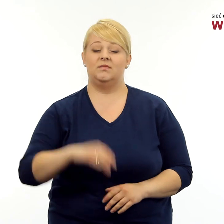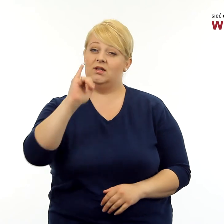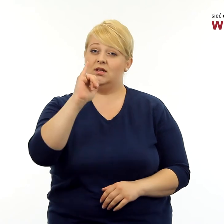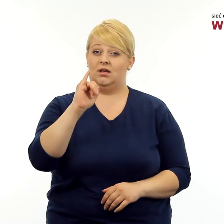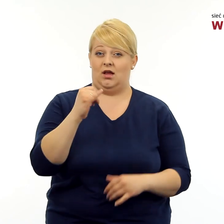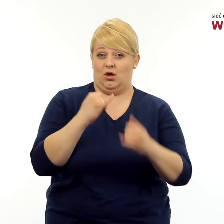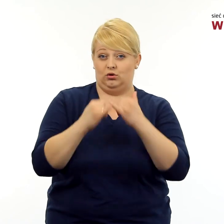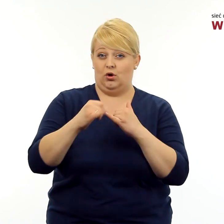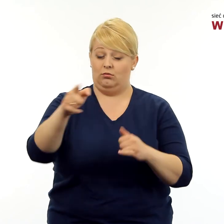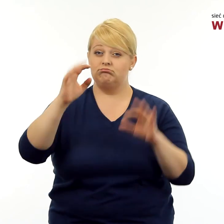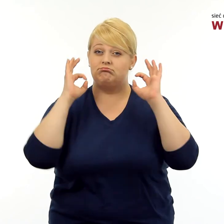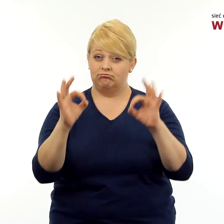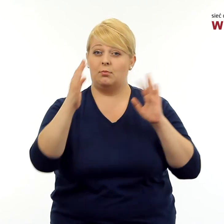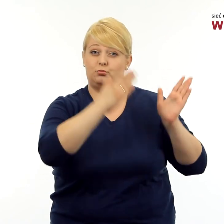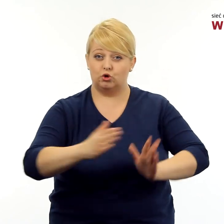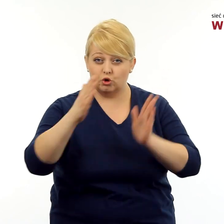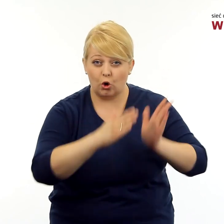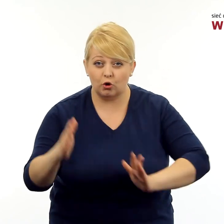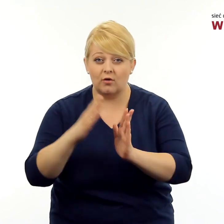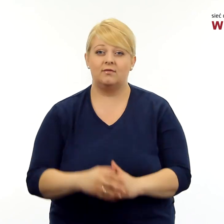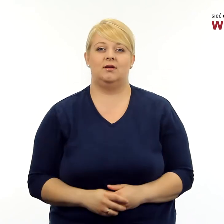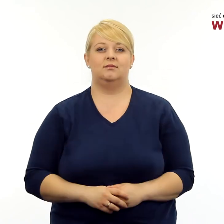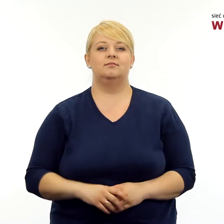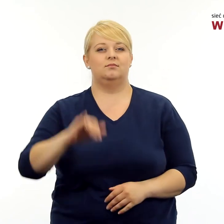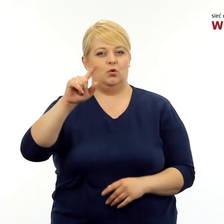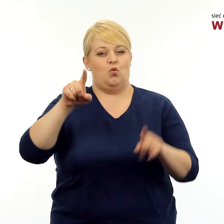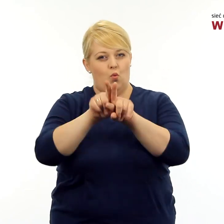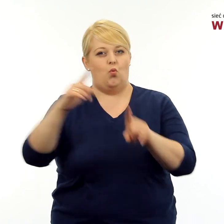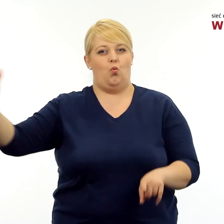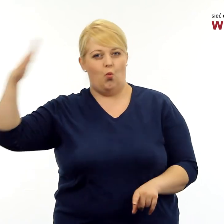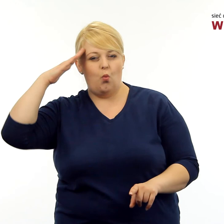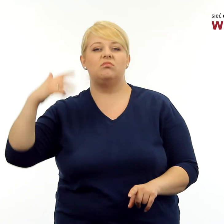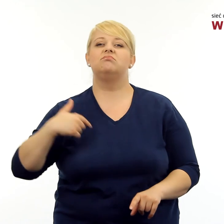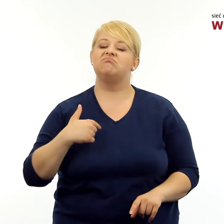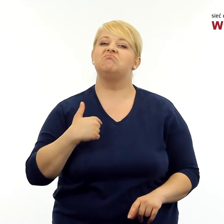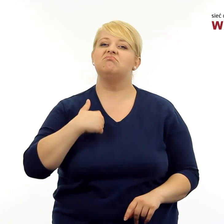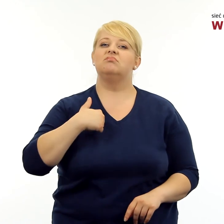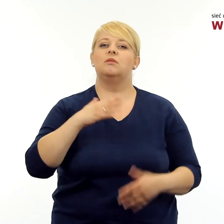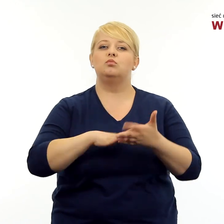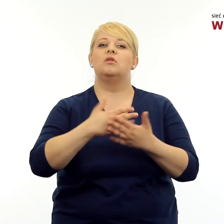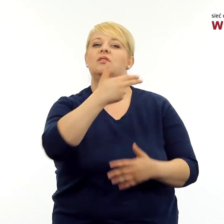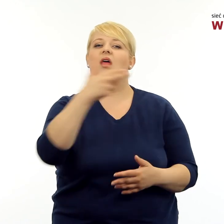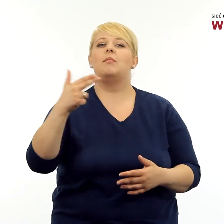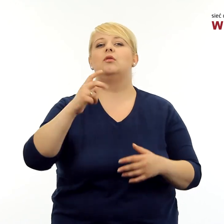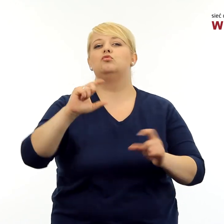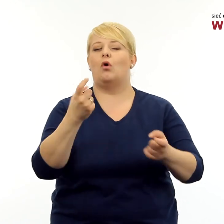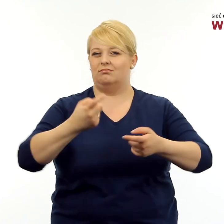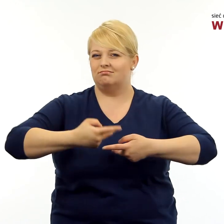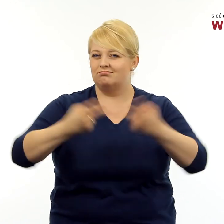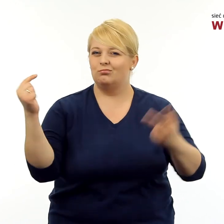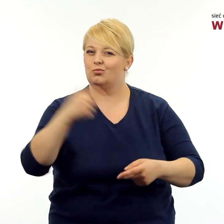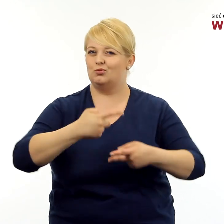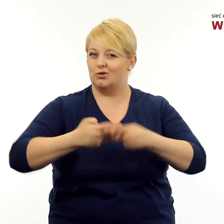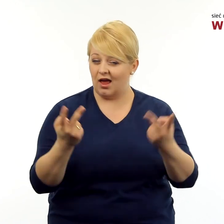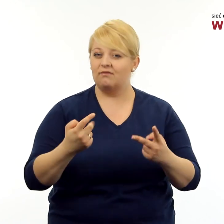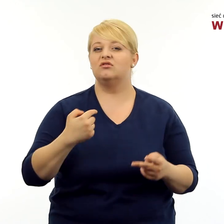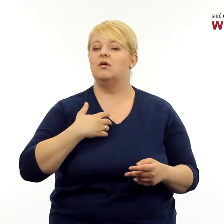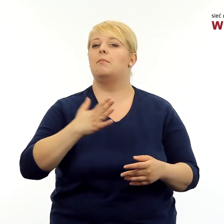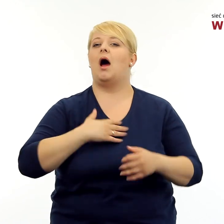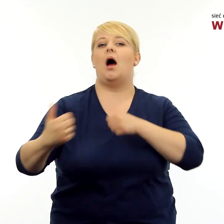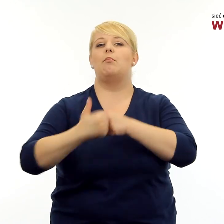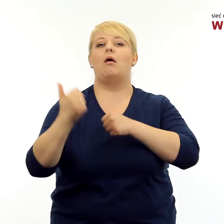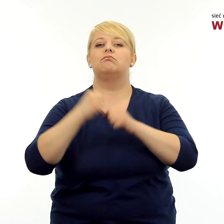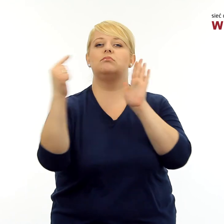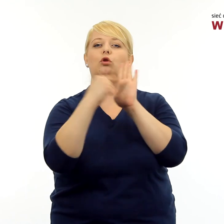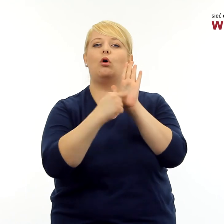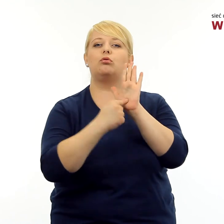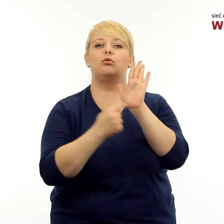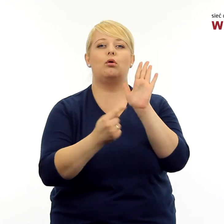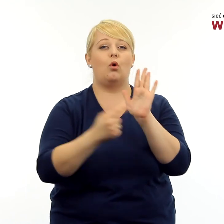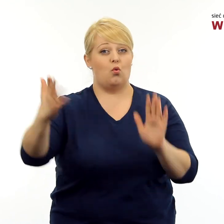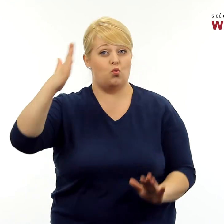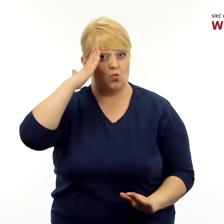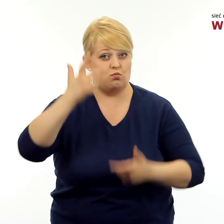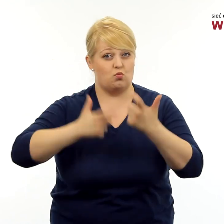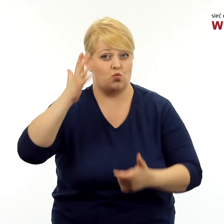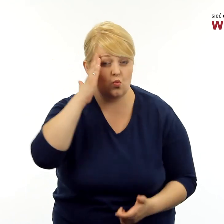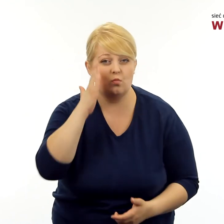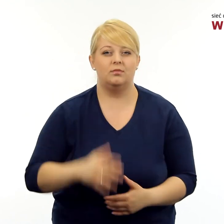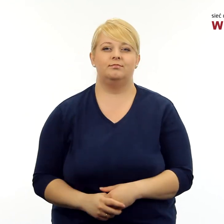Jest do tego odpowiednio przygotowywana/y – uczy się argumentować na rzecz jawności,